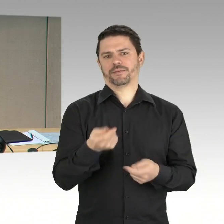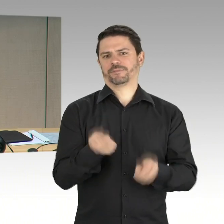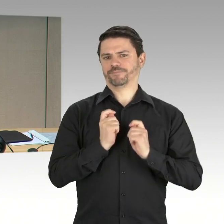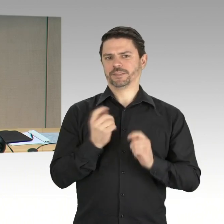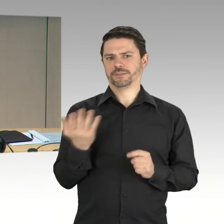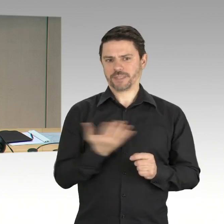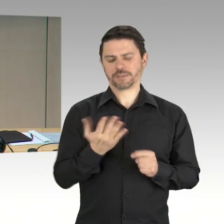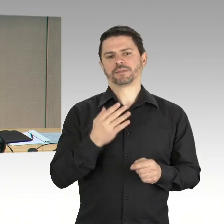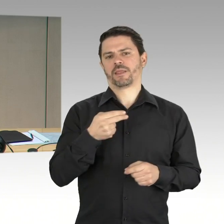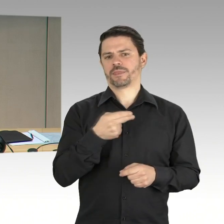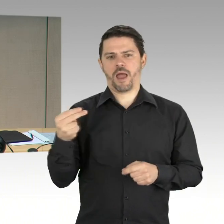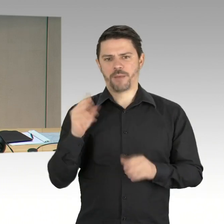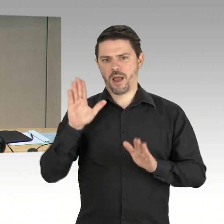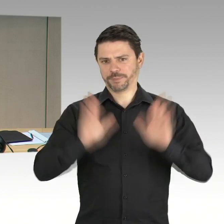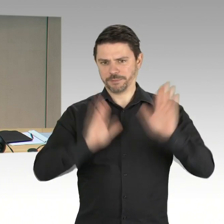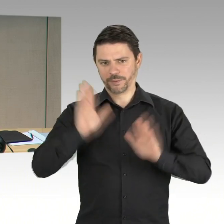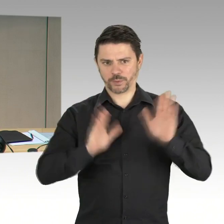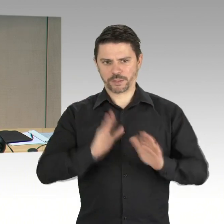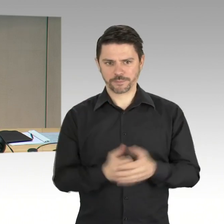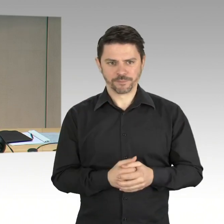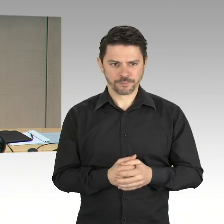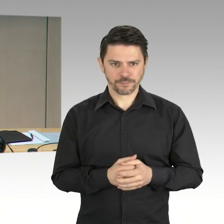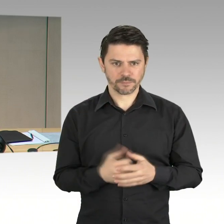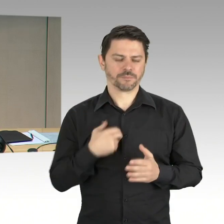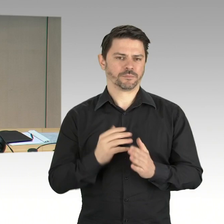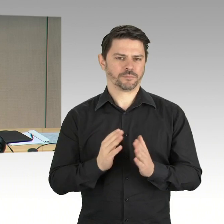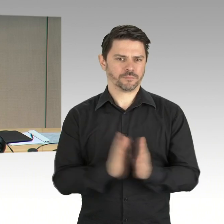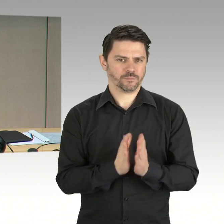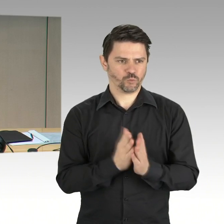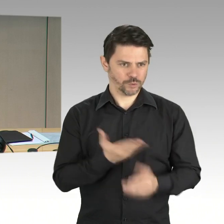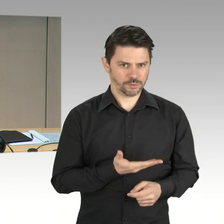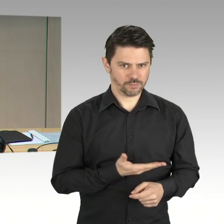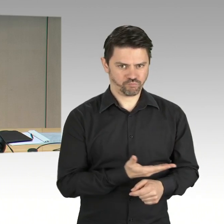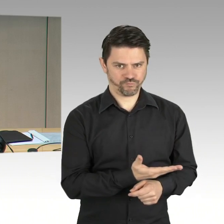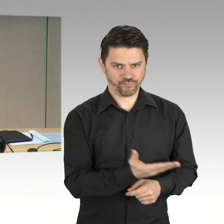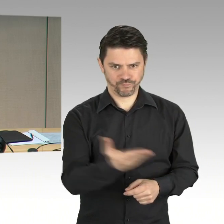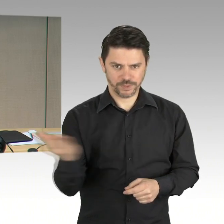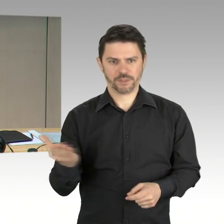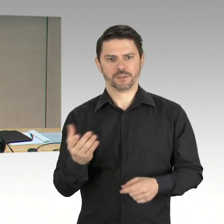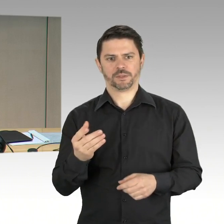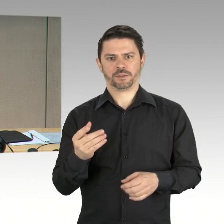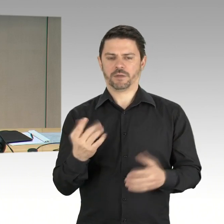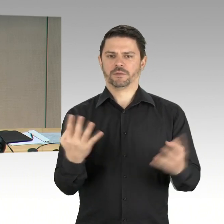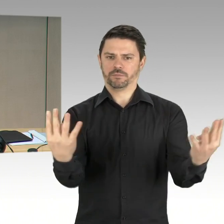Eine namentliche Abstimmung ist gemäß Paragraf 71 Absatz 2 Satz 2 unserer Geschäftsordnung mit Namensaufruf durchzuführen.